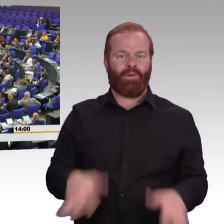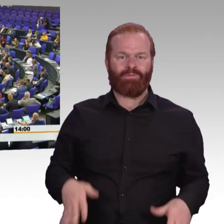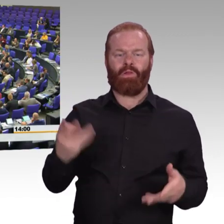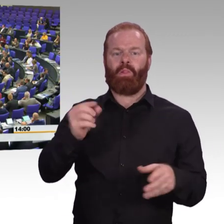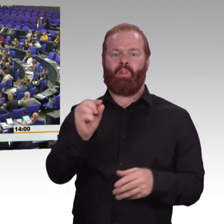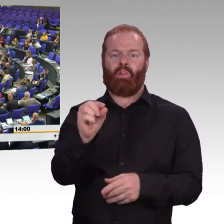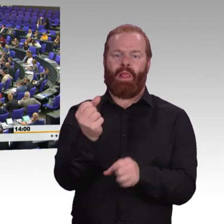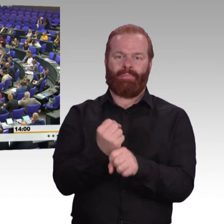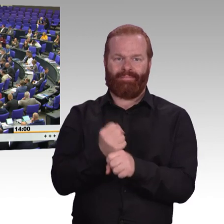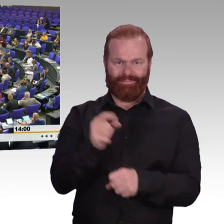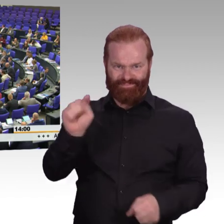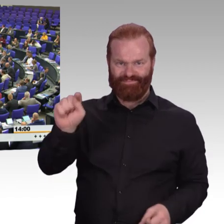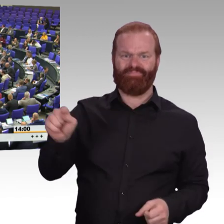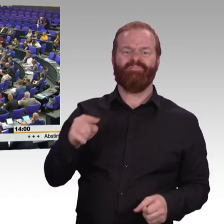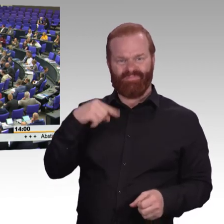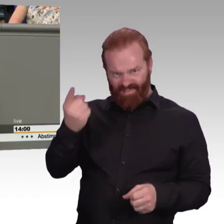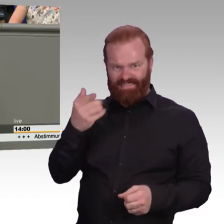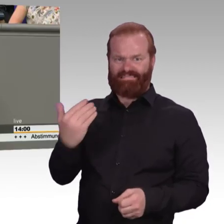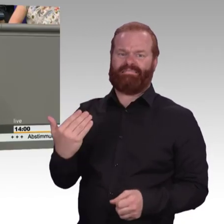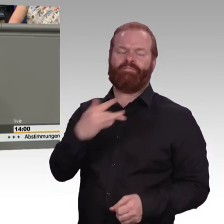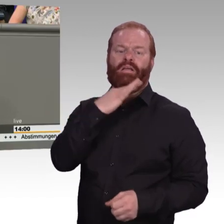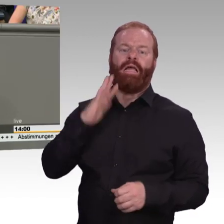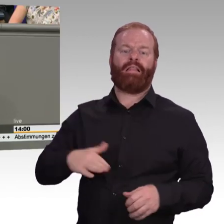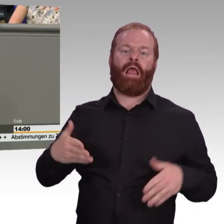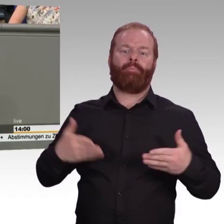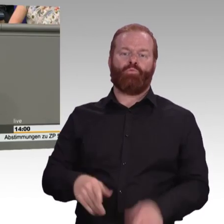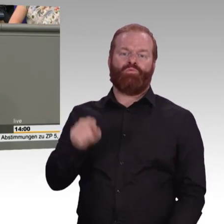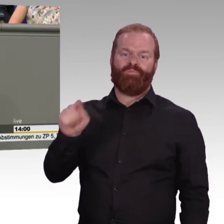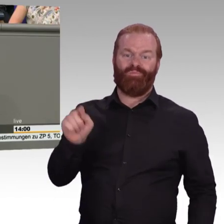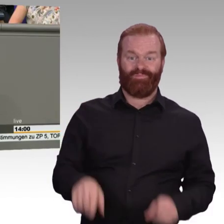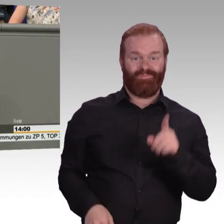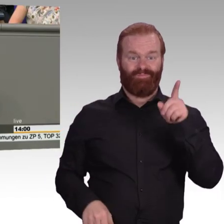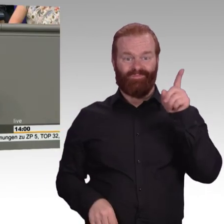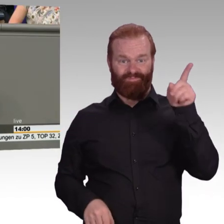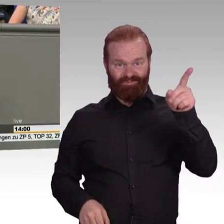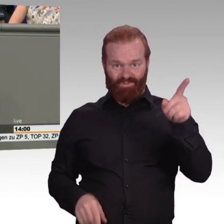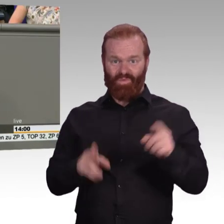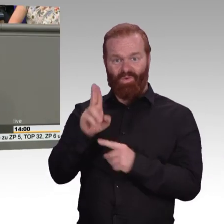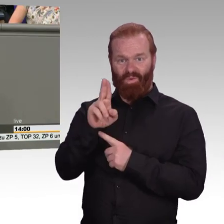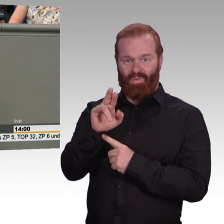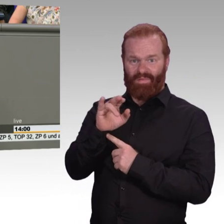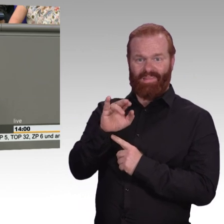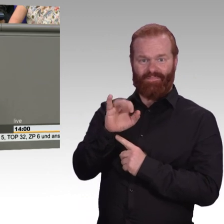Seit Jahren stagnieren die Zahlen von Kindern in Hartz IV Bedarfsgemeinschaften bei rund 2 Millionen Kindern.